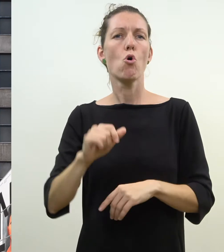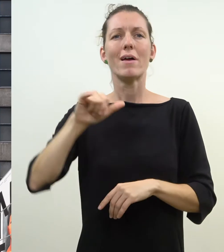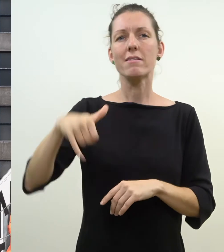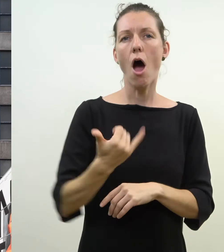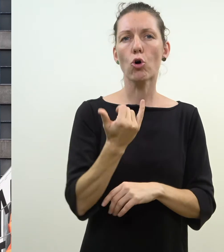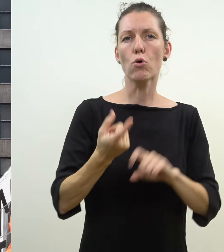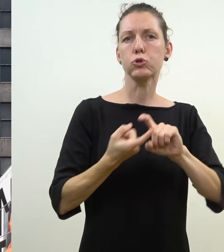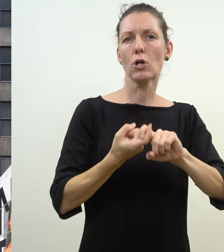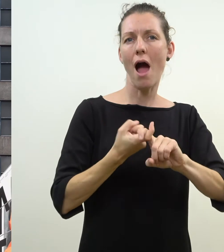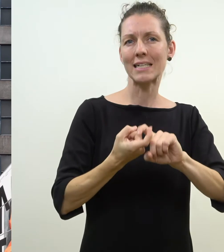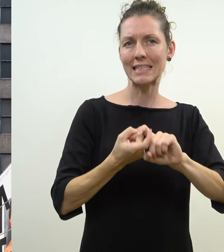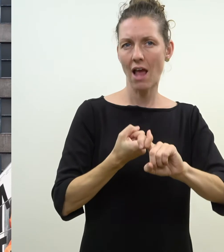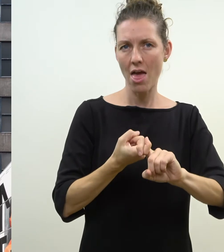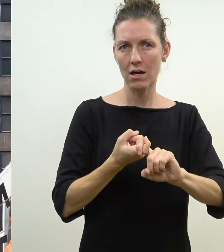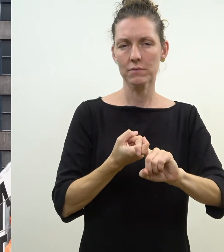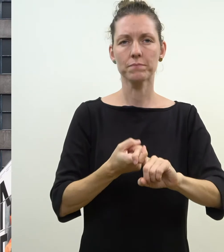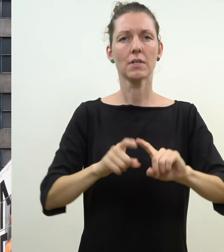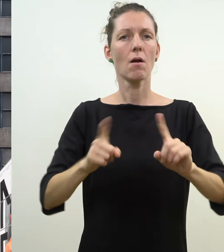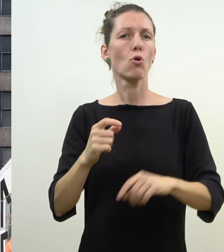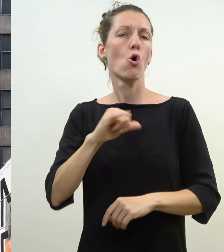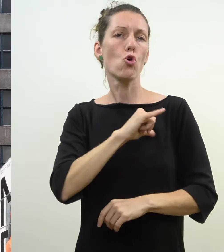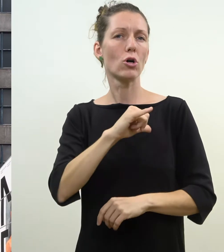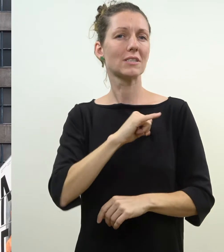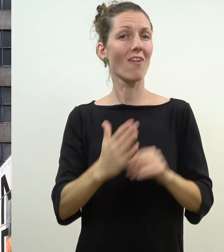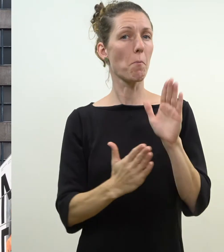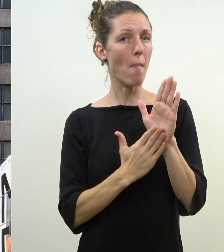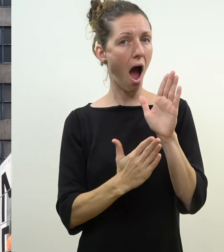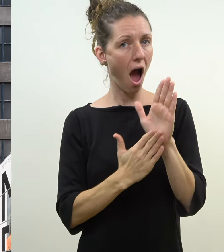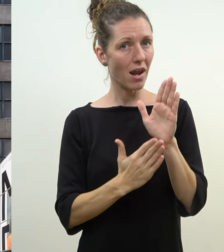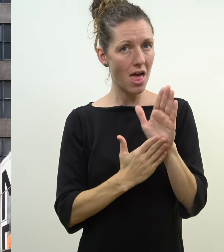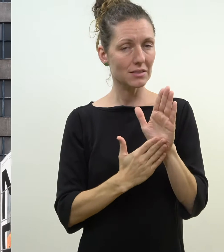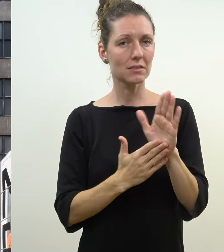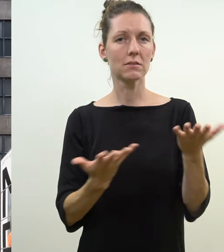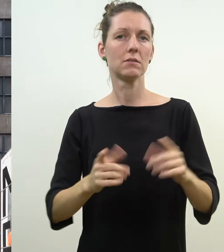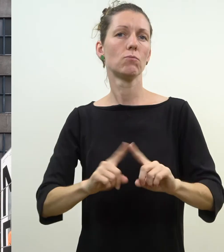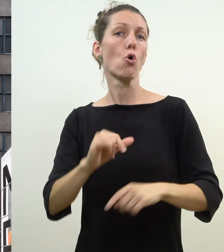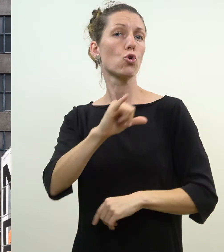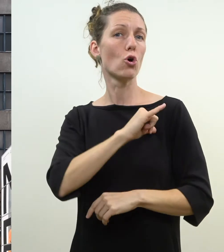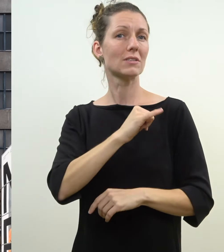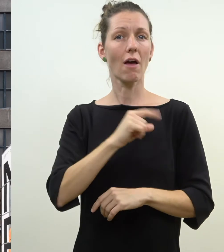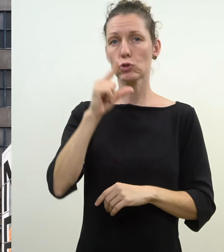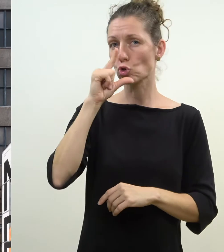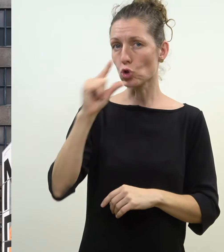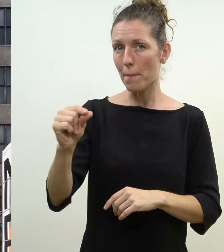nebo Jakuba Schikanedera, Josefa Mánesa, Josefa Čapka,